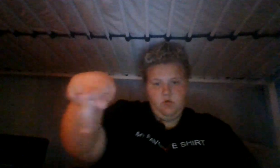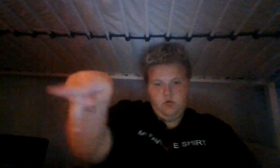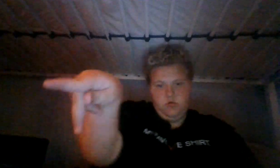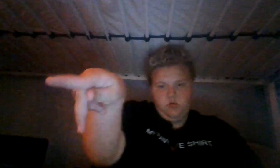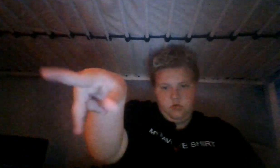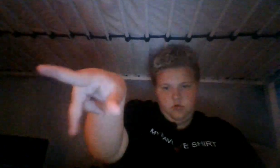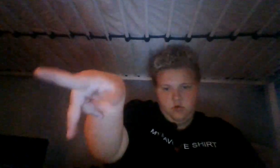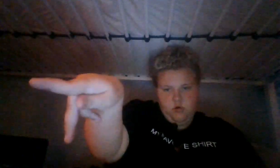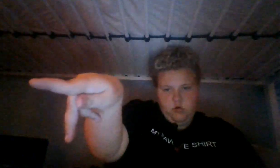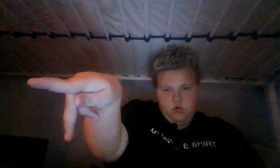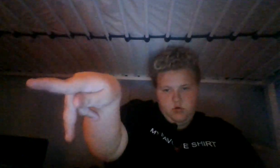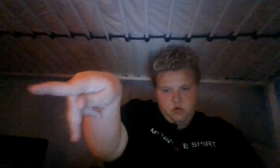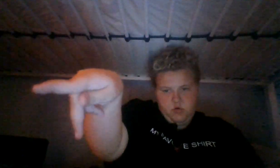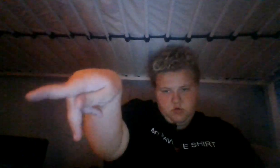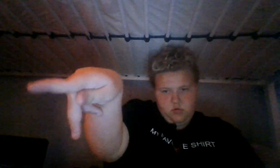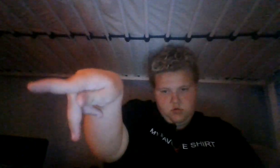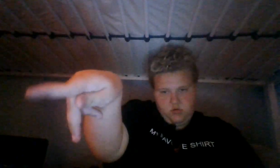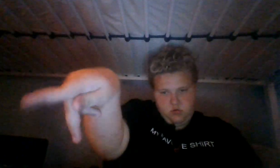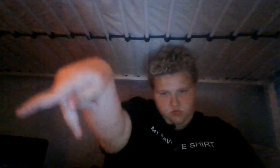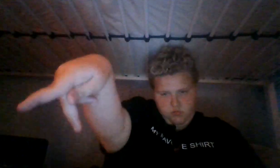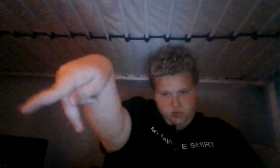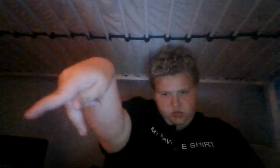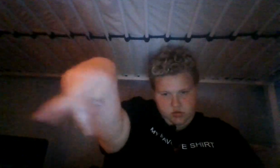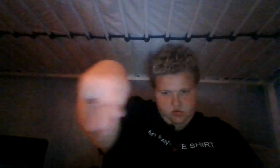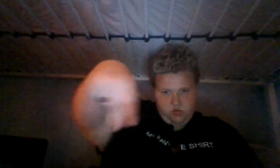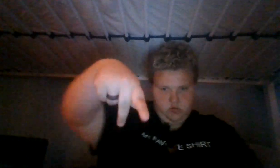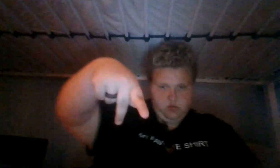P